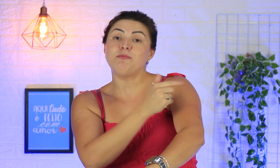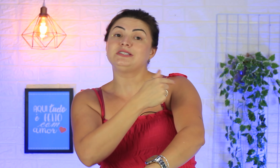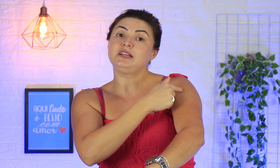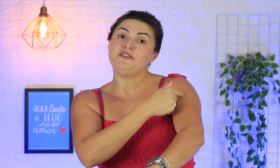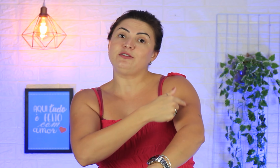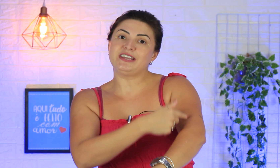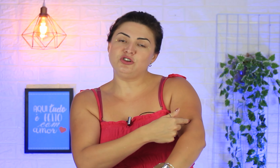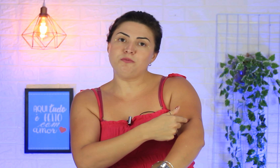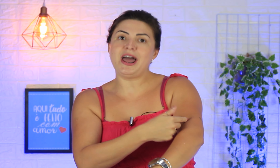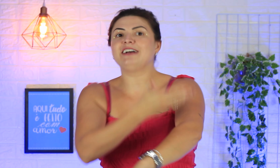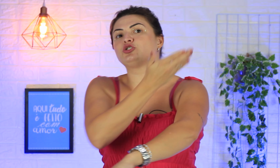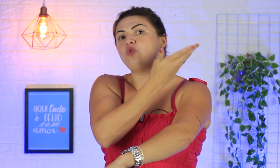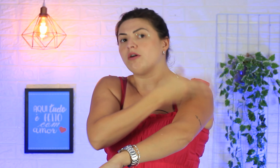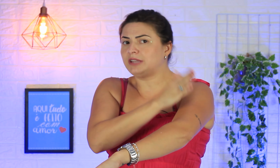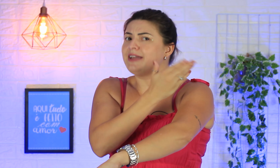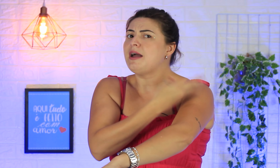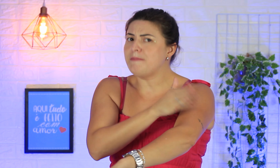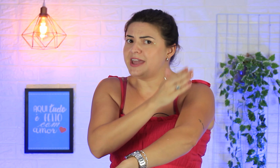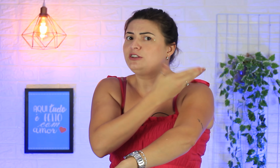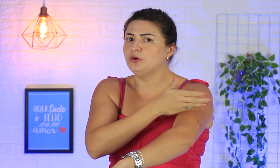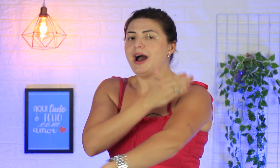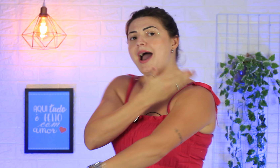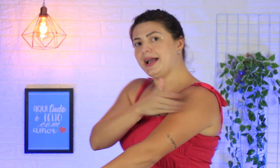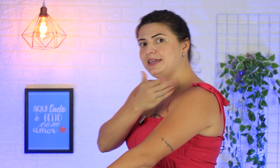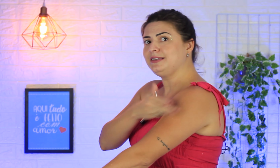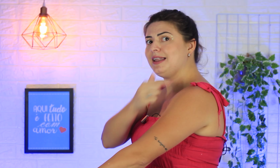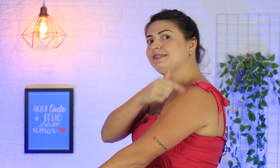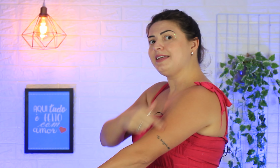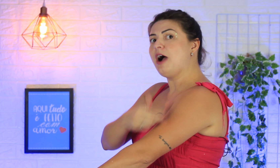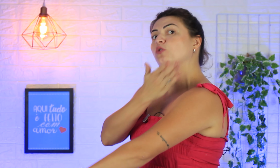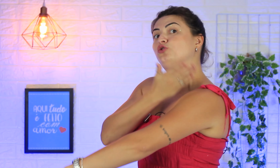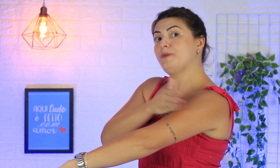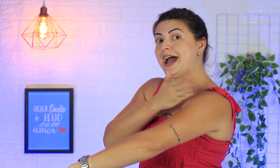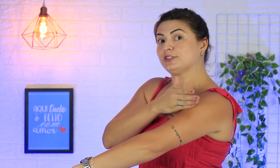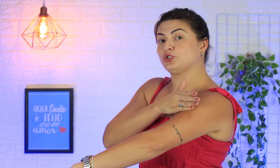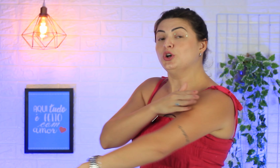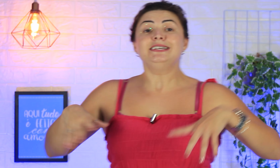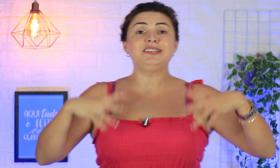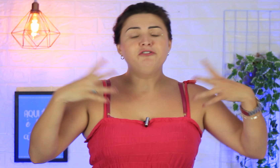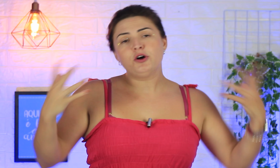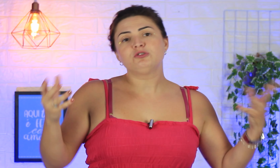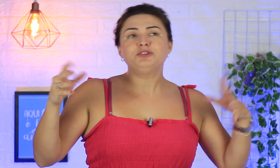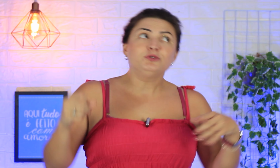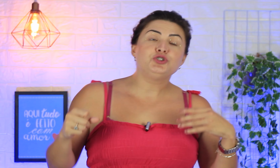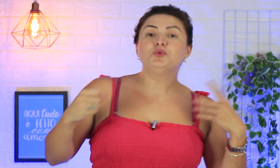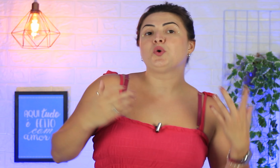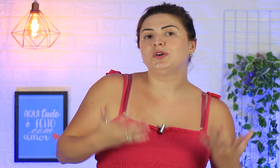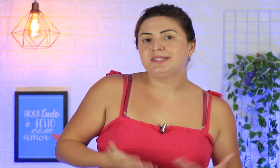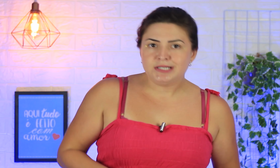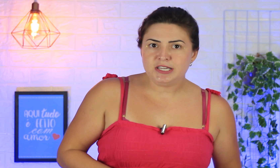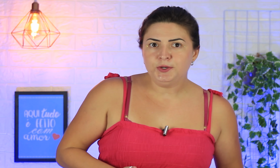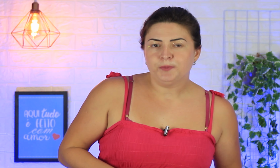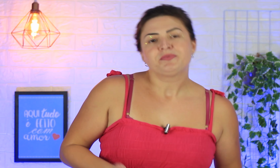pode ser feito aqui no braço ó treinamento aqui na lateral do braço e se for o tipo de um cursinho